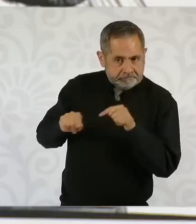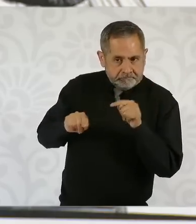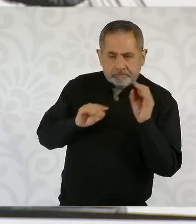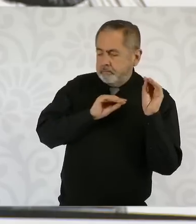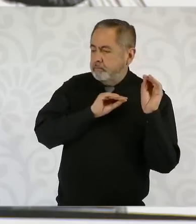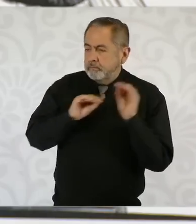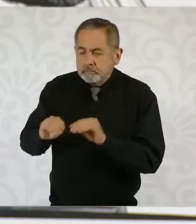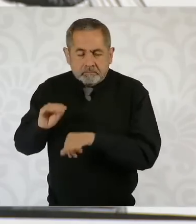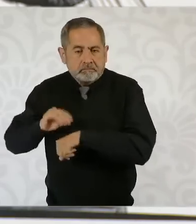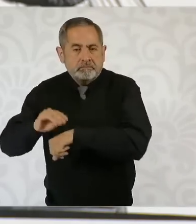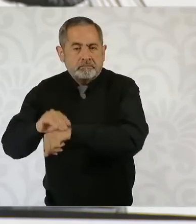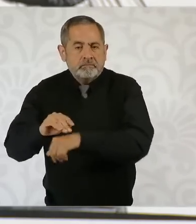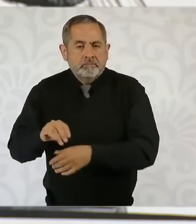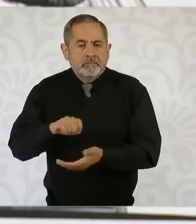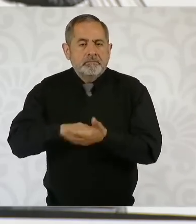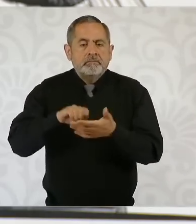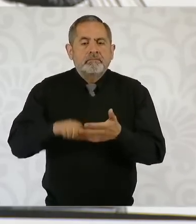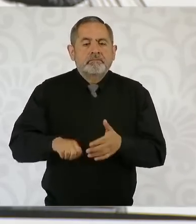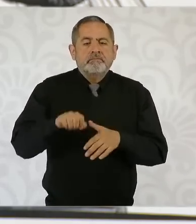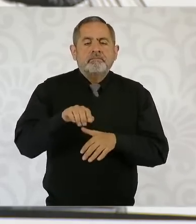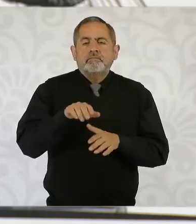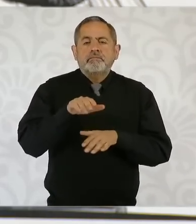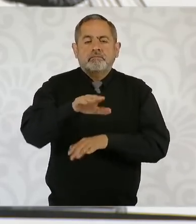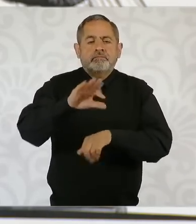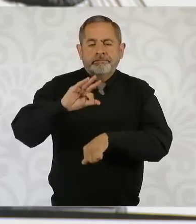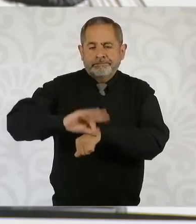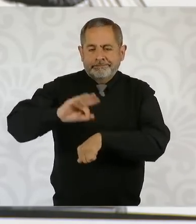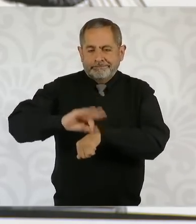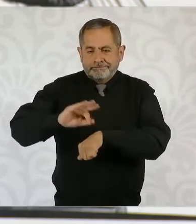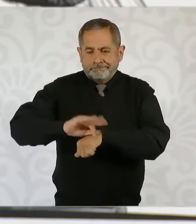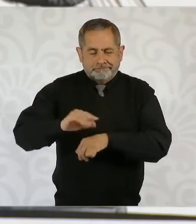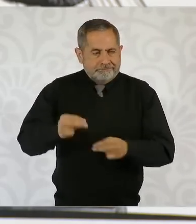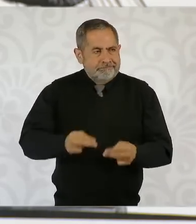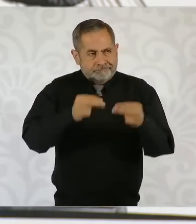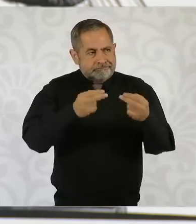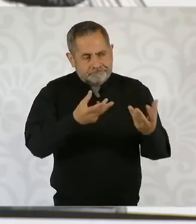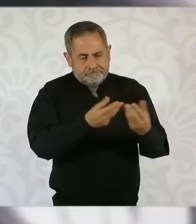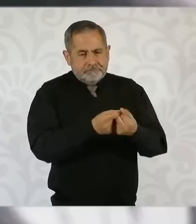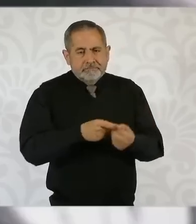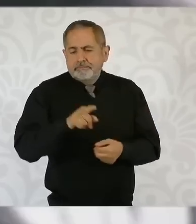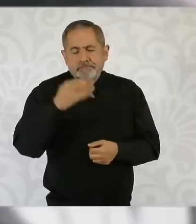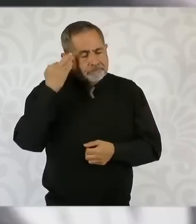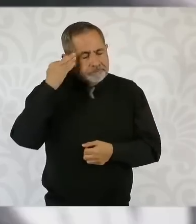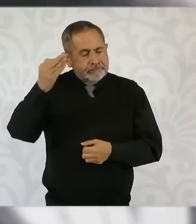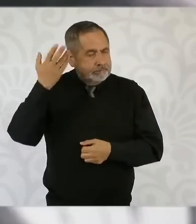industria farmacéutica en México por una decisión que se tomó en el periodo de Calderón antes las